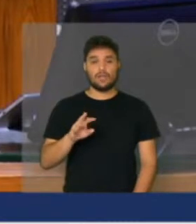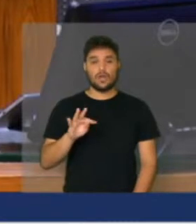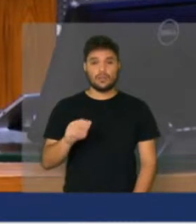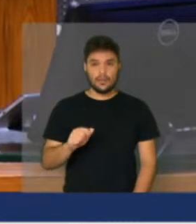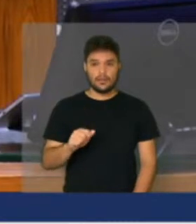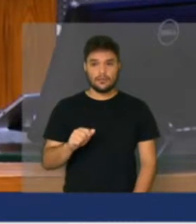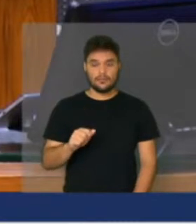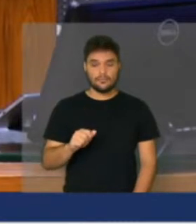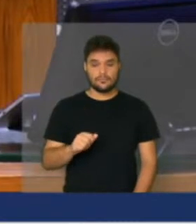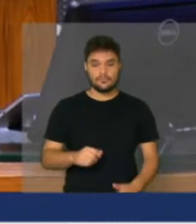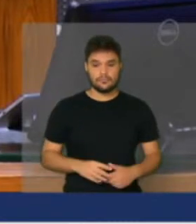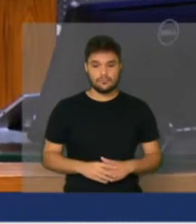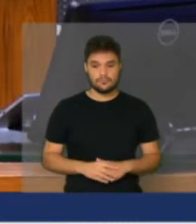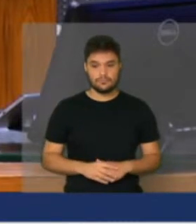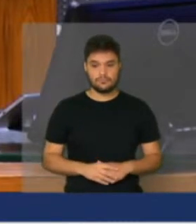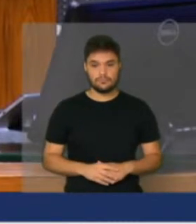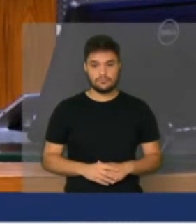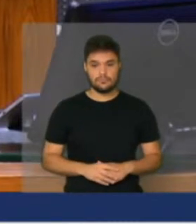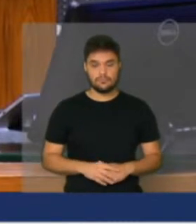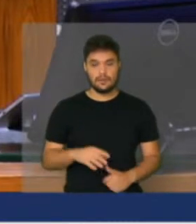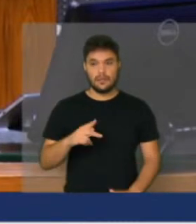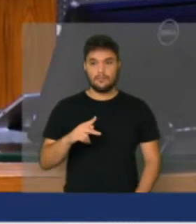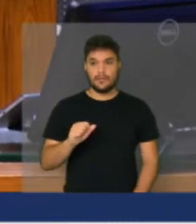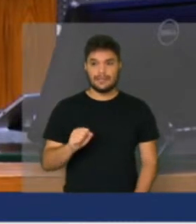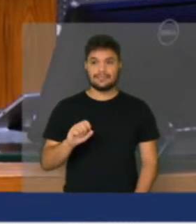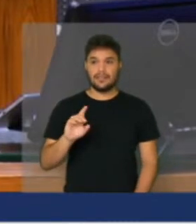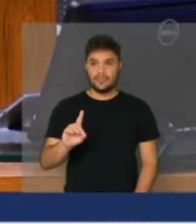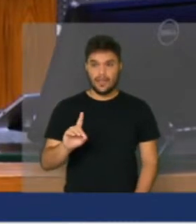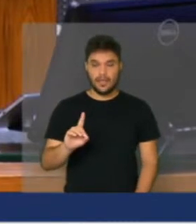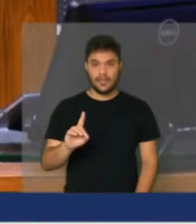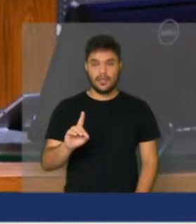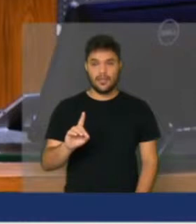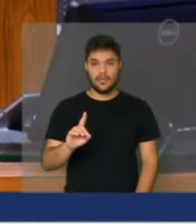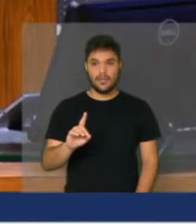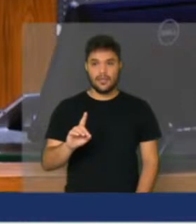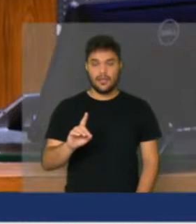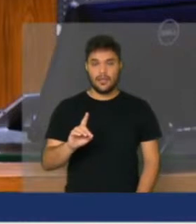ALTERA PARA NÃO. -- [PRESIDENTE]: PSD ALTERA PARA NÃO. PSD. ALTERA